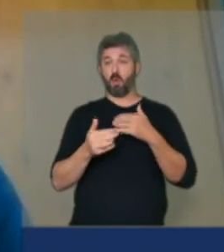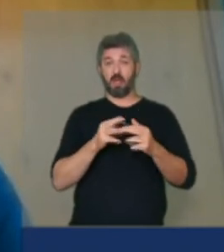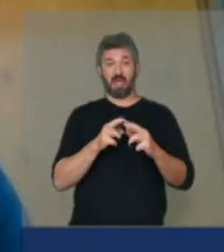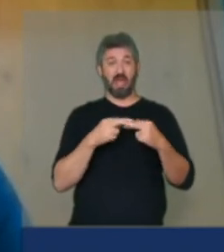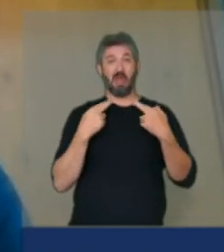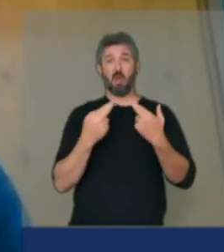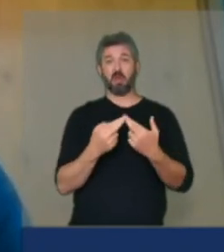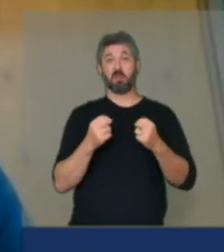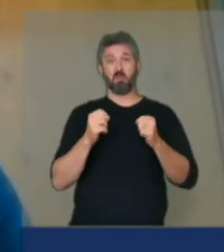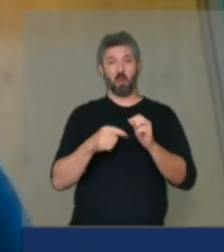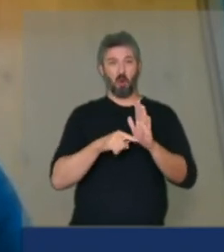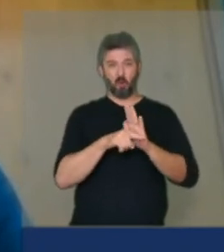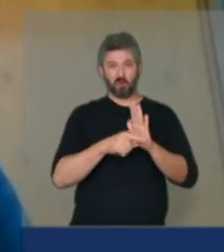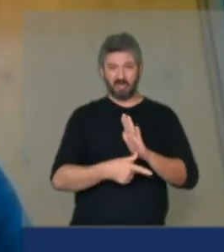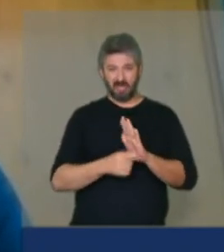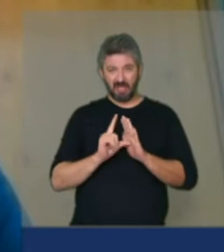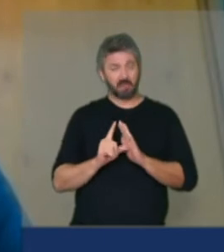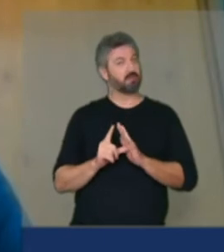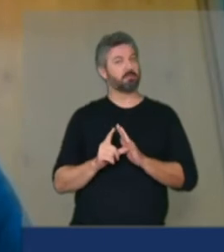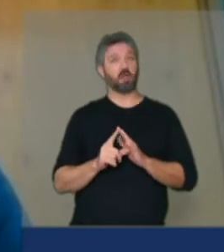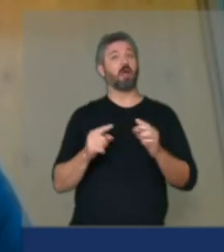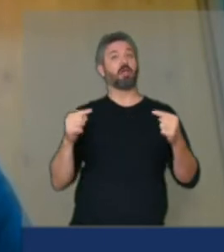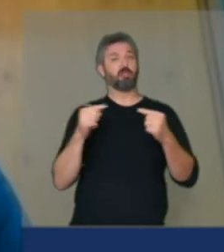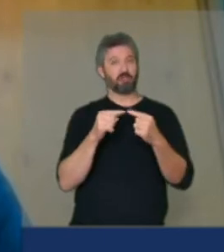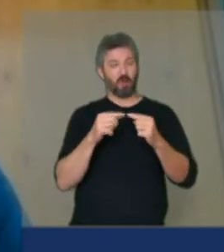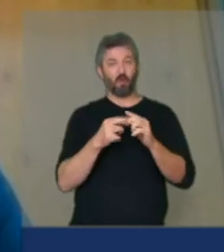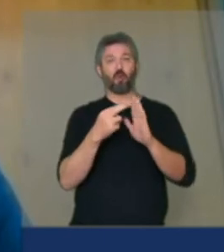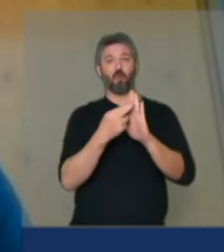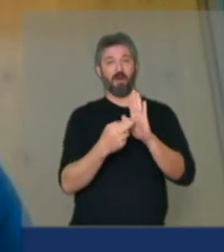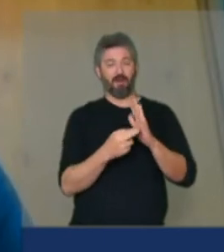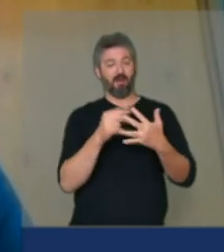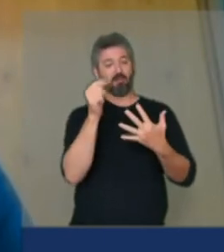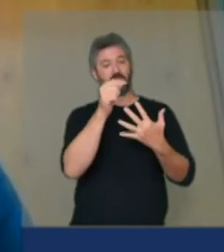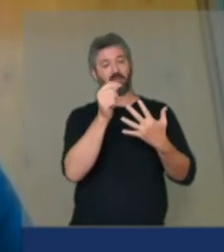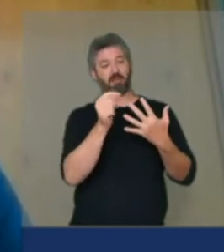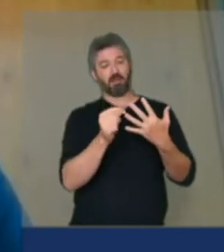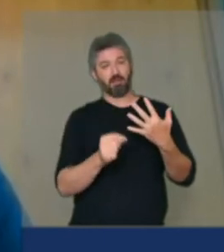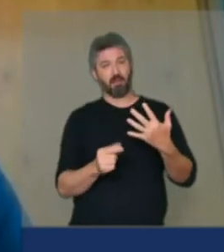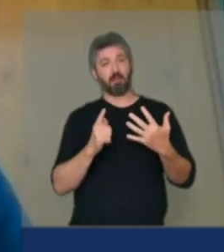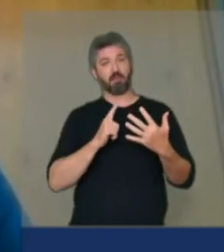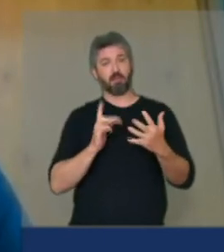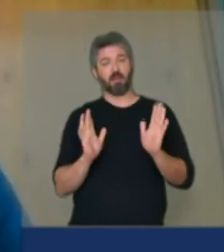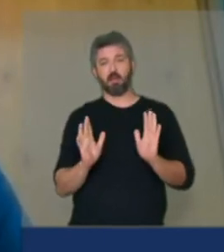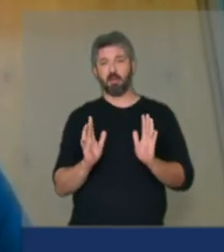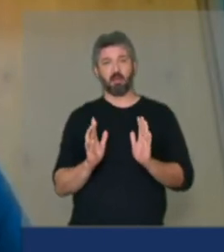CONVENIÊNCIA 169 DA OIT, A REUNIÃO TEM QUE SER CONFORME OS PROCEDIMENTOS ADEQUADOS. POR FIM, EU VENHO PEDIR A